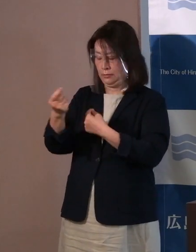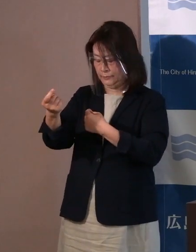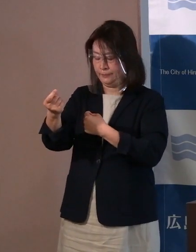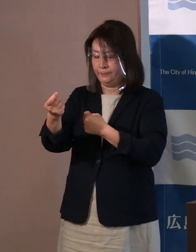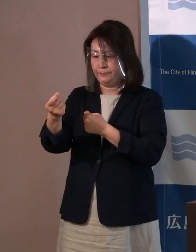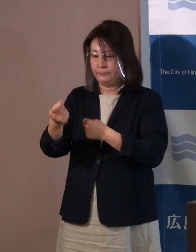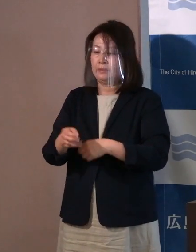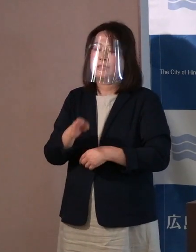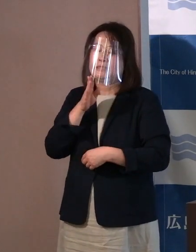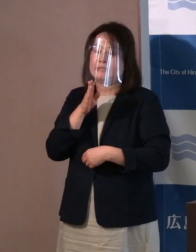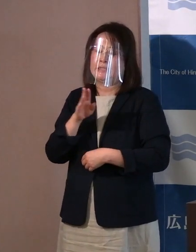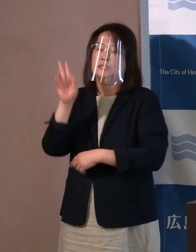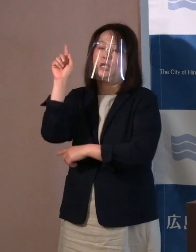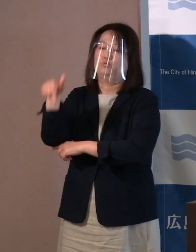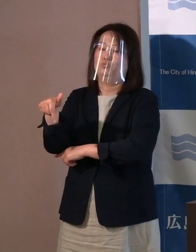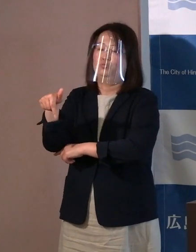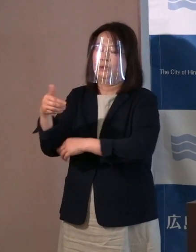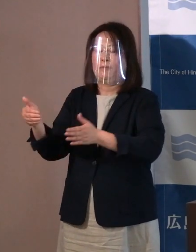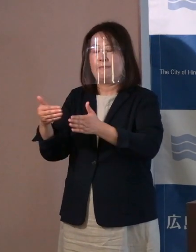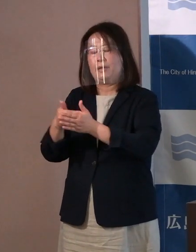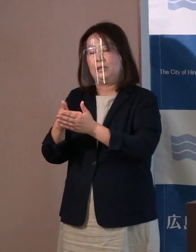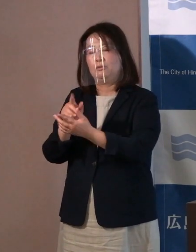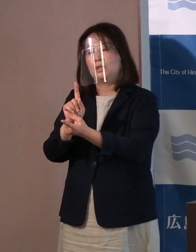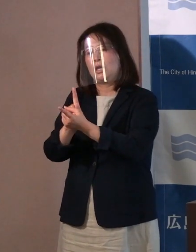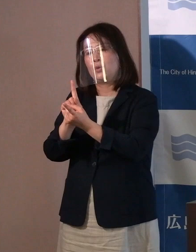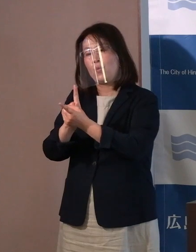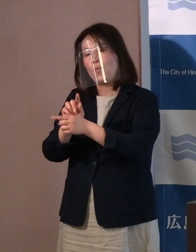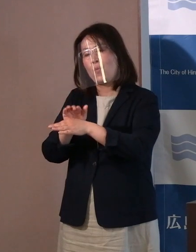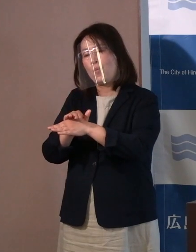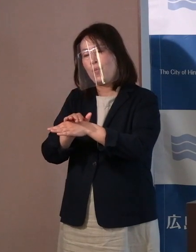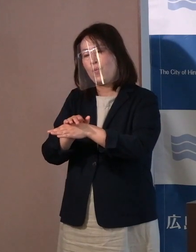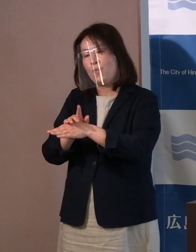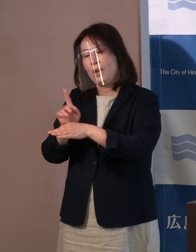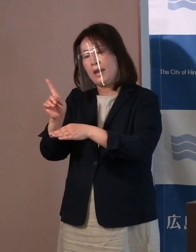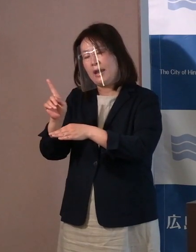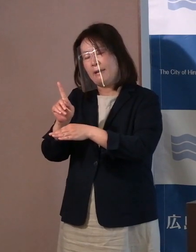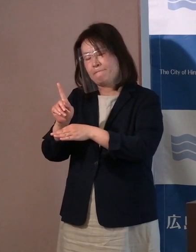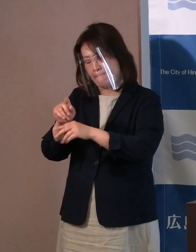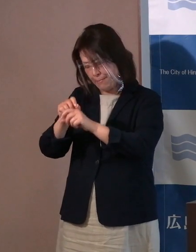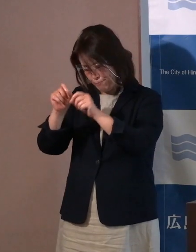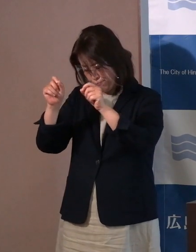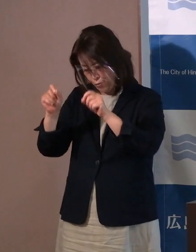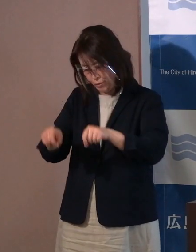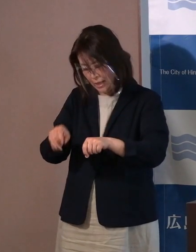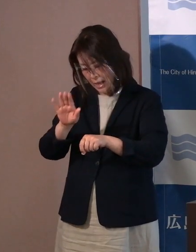実際でも政府は､今までの対応とすれば､ いろいろな問題があると言っていますからね｡